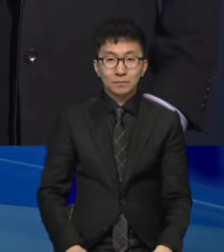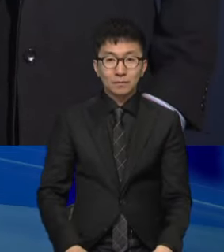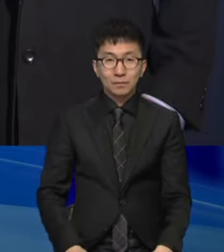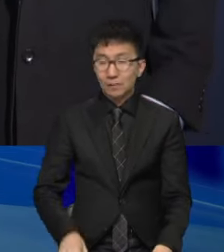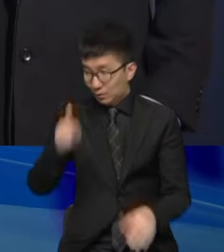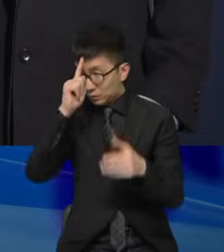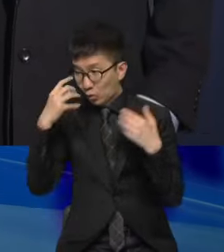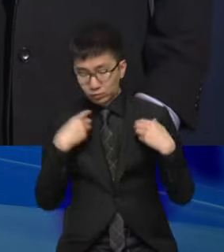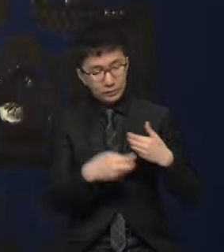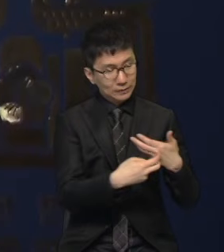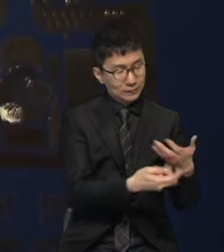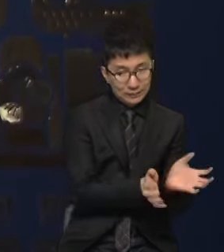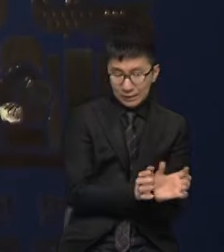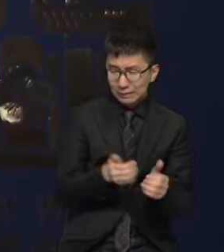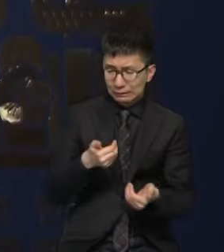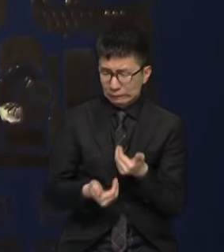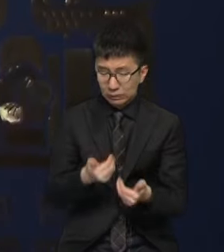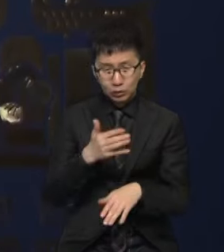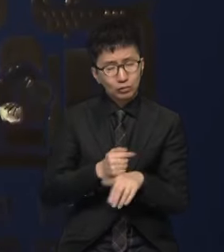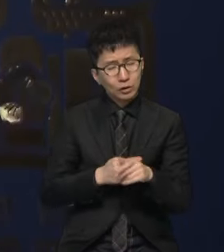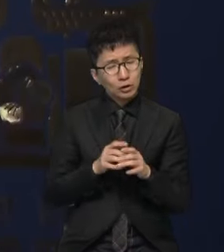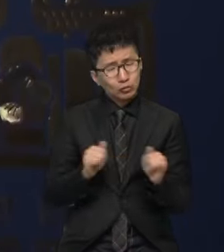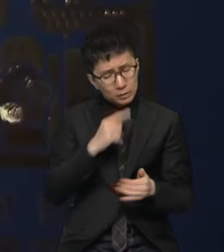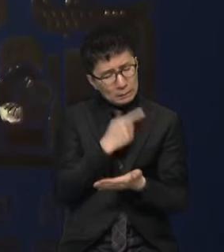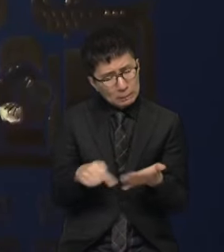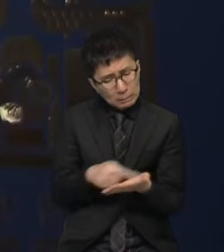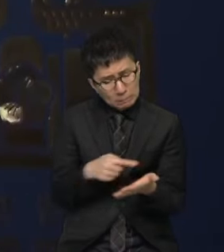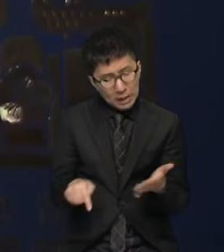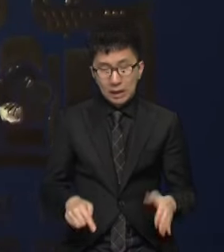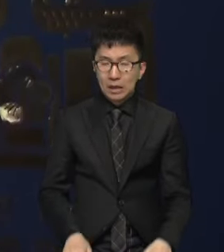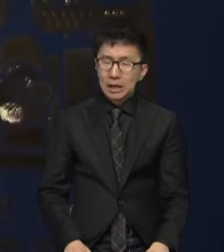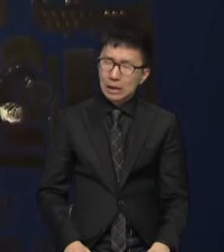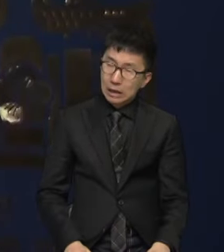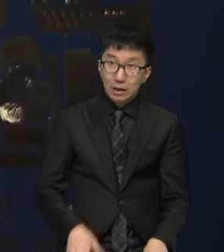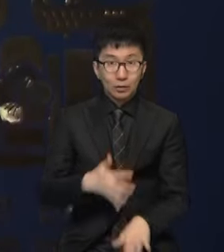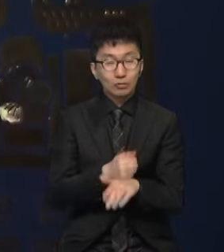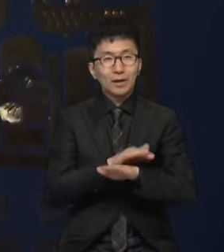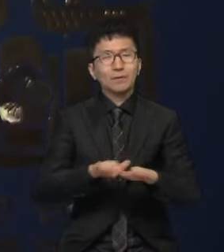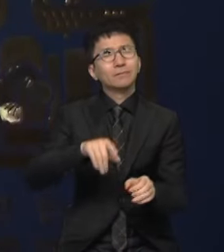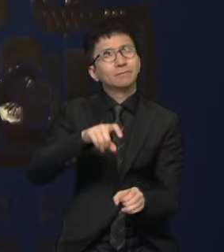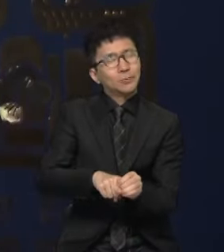의정 갈등으로 국민 피로감이 누적되는 상황에서 국면 전환을 위한 승부수를 던진 걸로도 볼 수 있습니다.